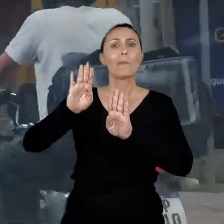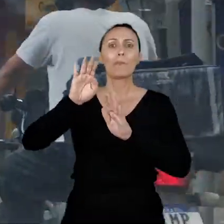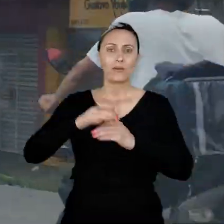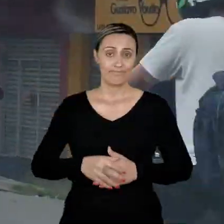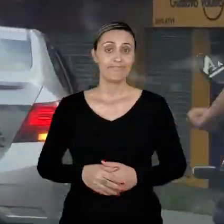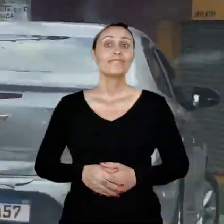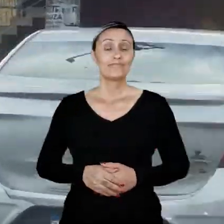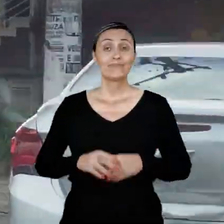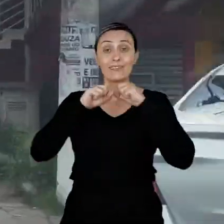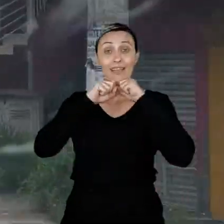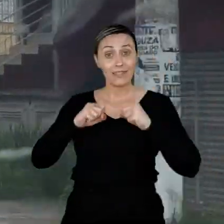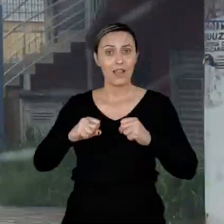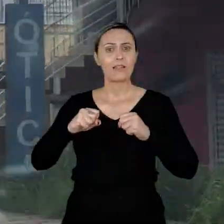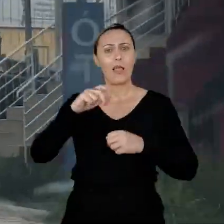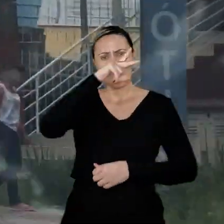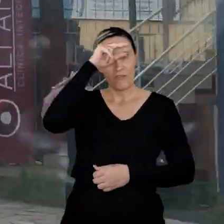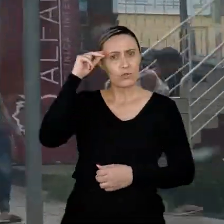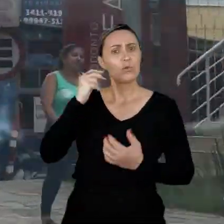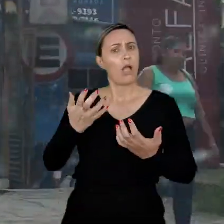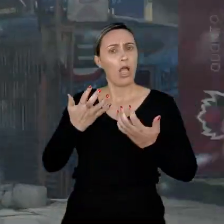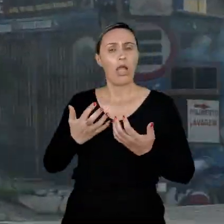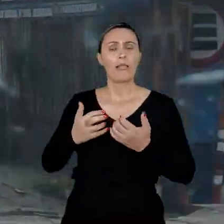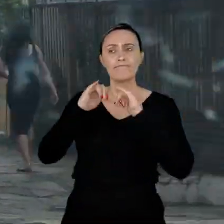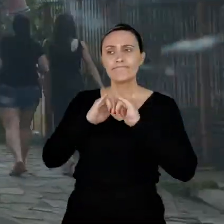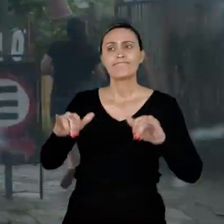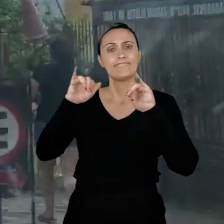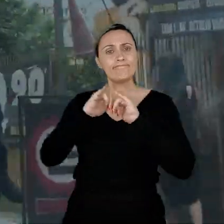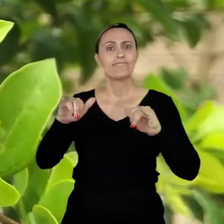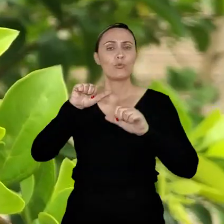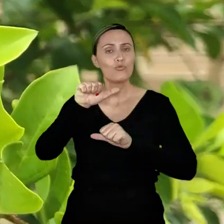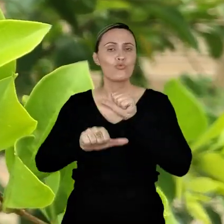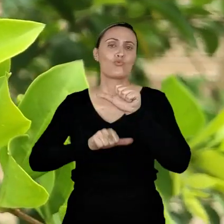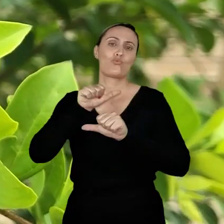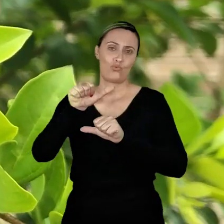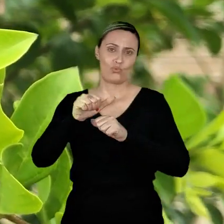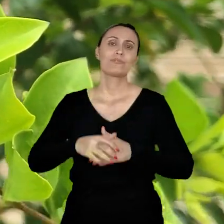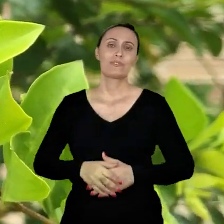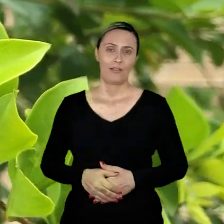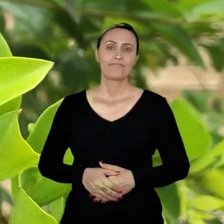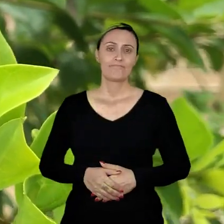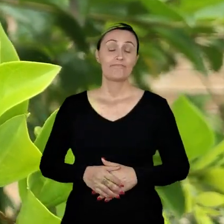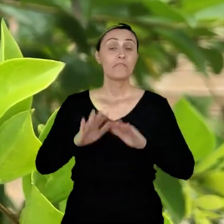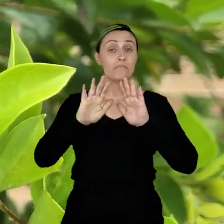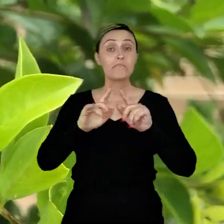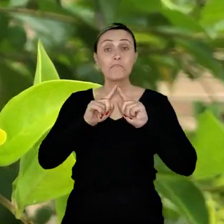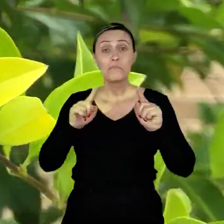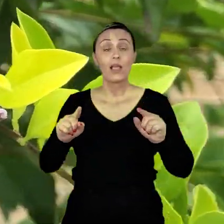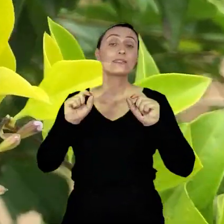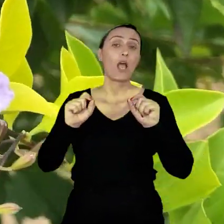implementa ações de prevenção e tratamento para mudar esse cenário. No entanto, o verdadeiro combate está em vencer